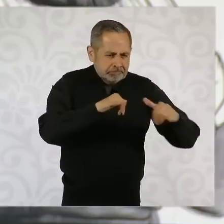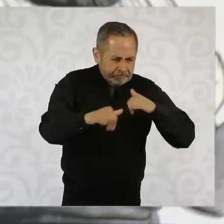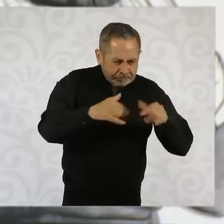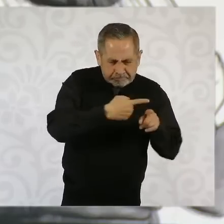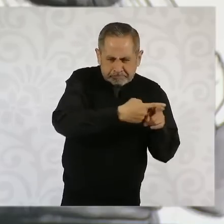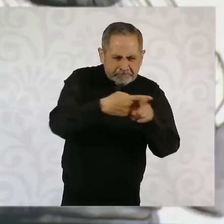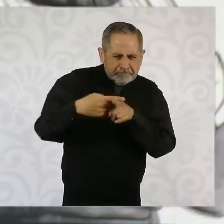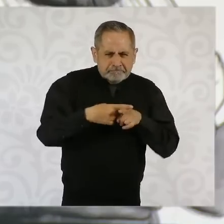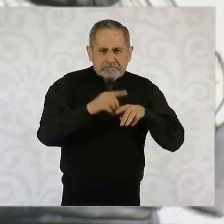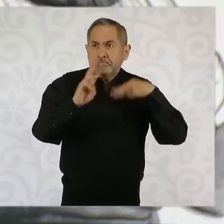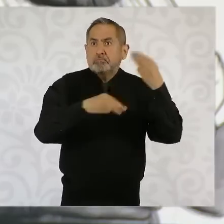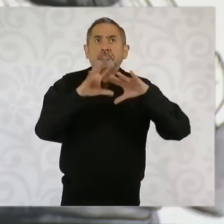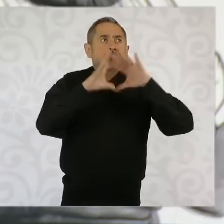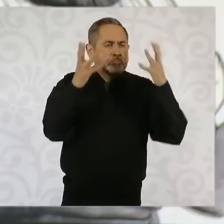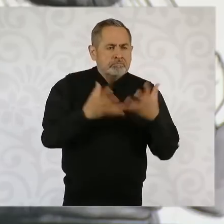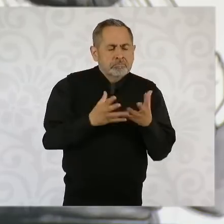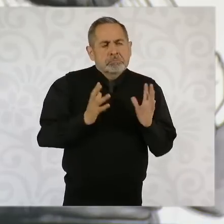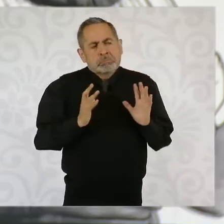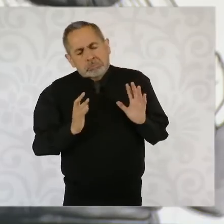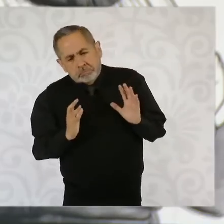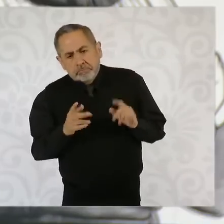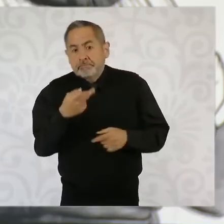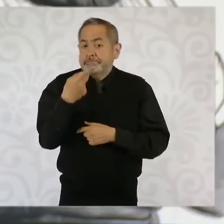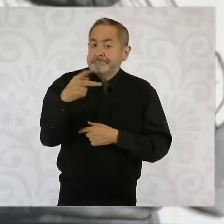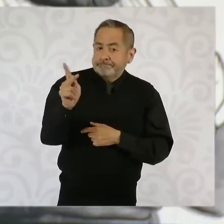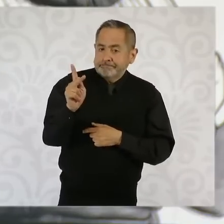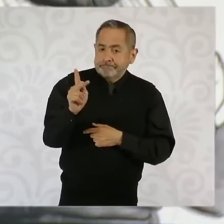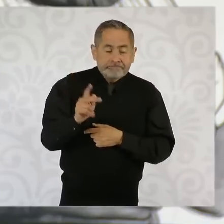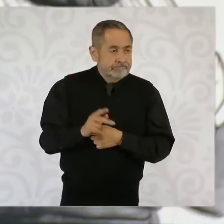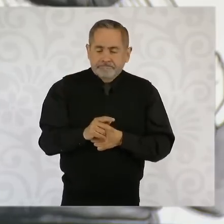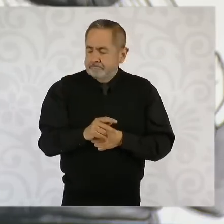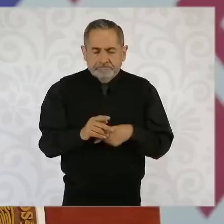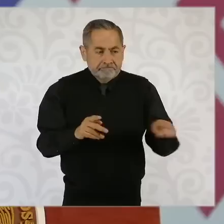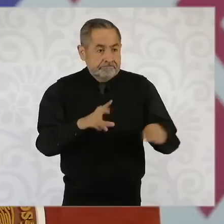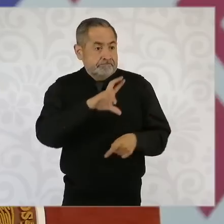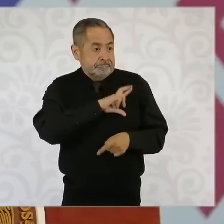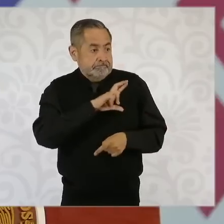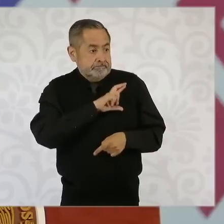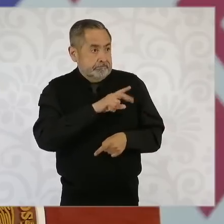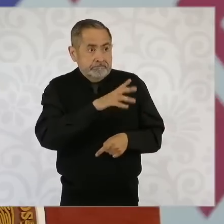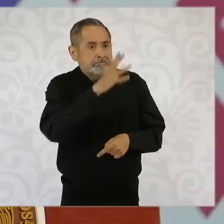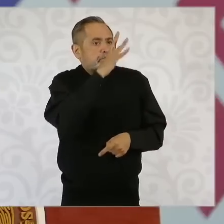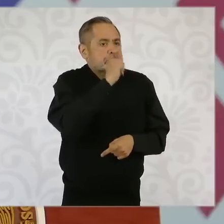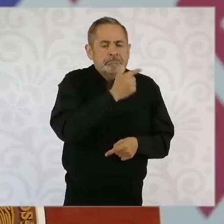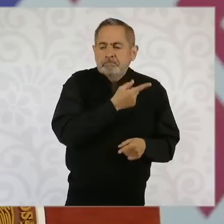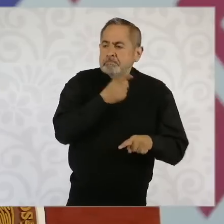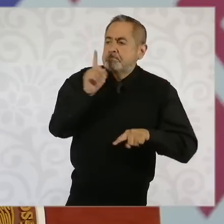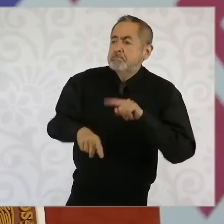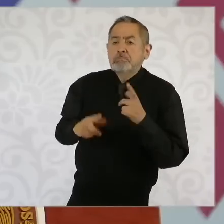todo el planeta pero aún cuando sea una empresa privada pues se ha convertido